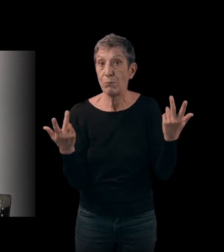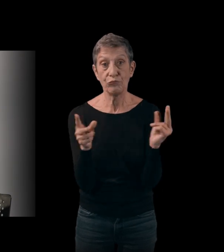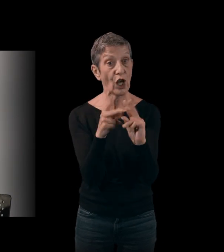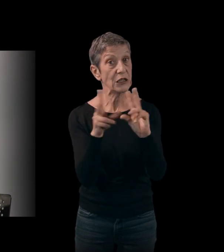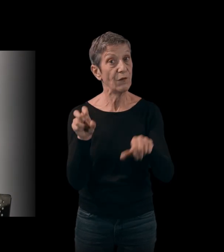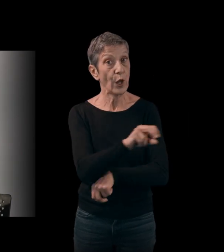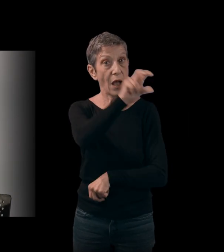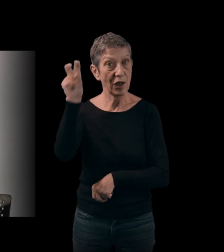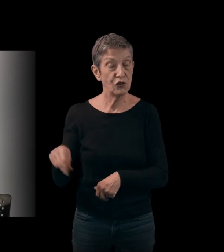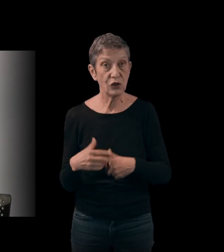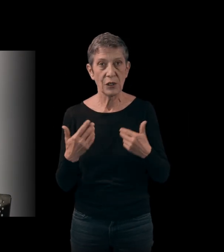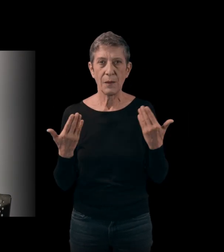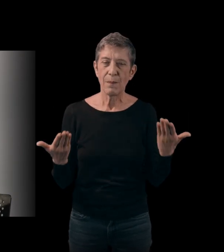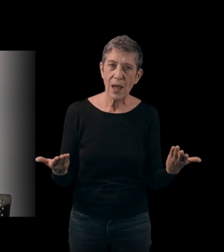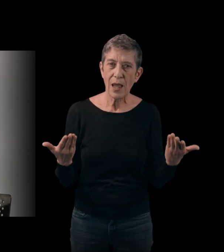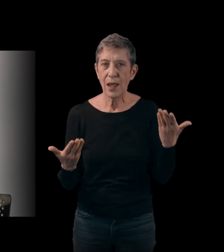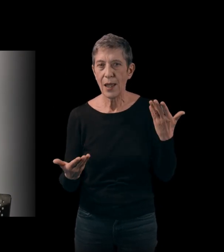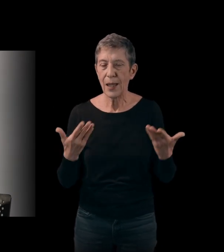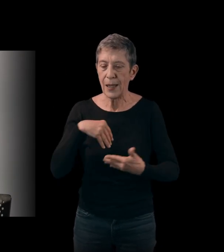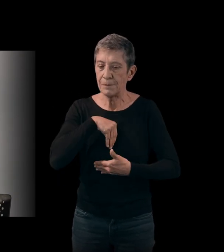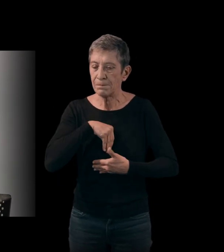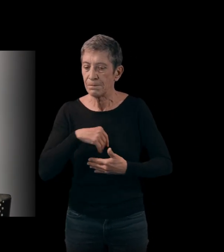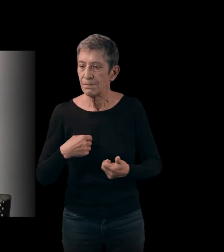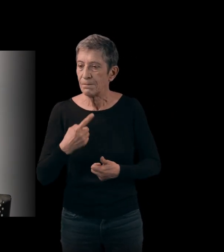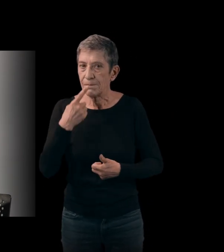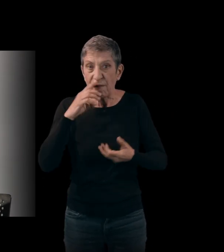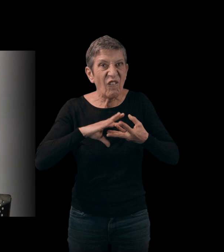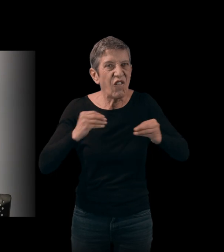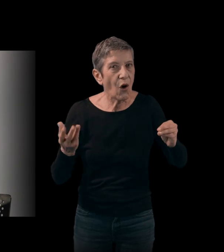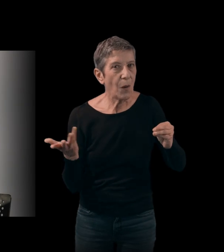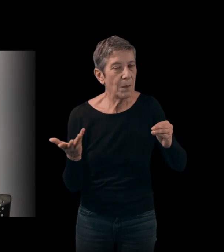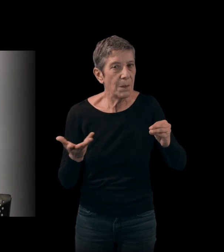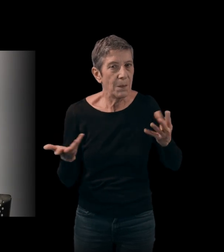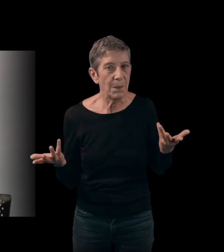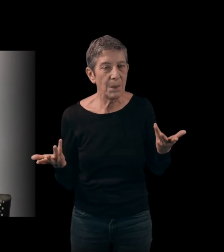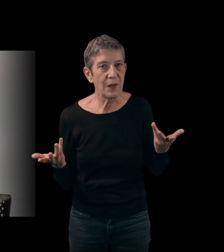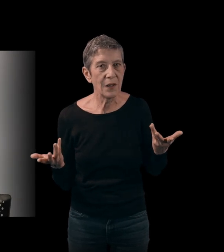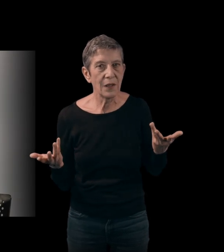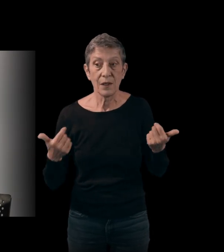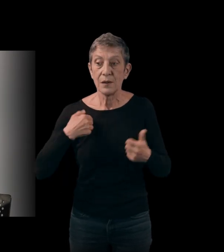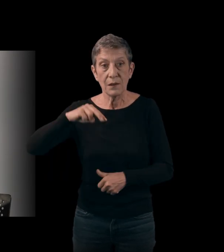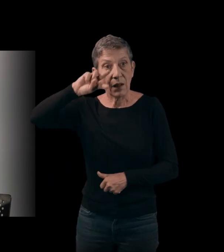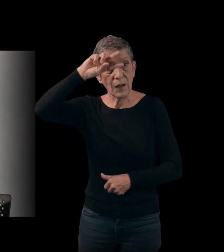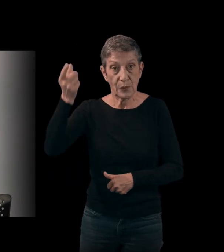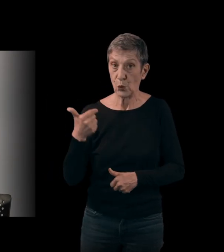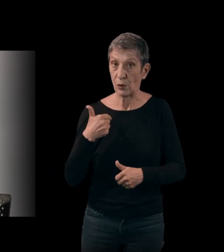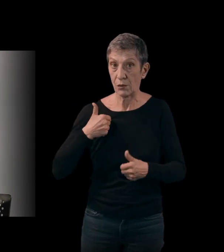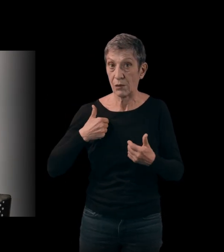etc. Et en même temps, j'ai été un petit peu justement sur la question de la forme… J'ai plutôt l'habitude de faire des enquêtes ethnographiques et